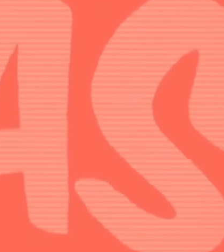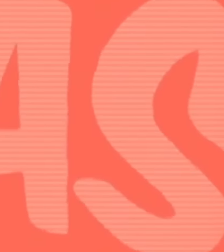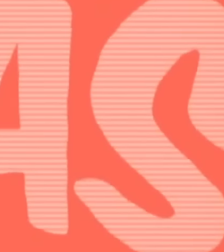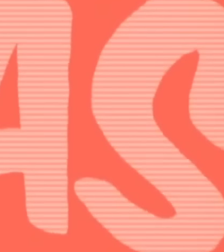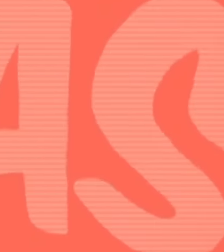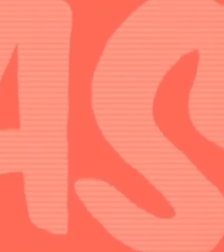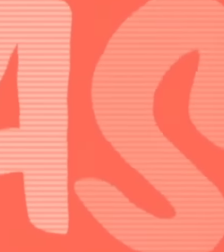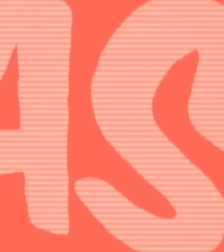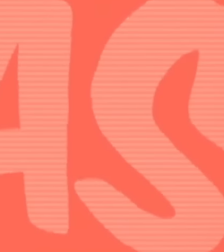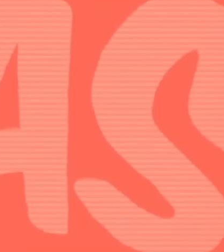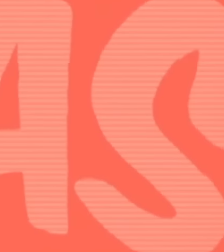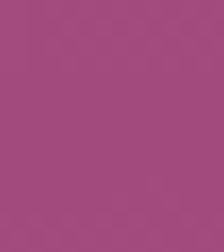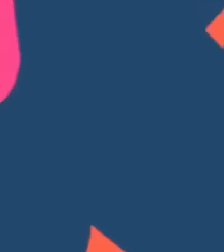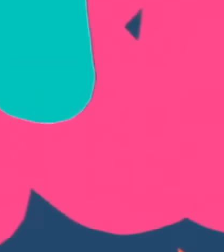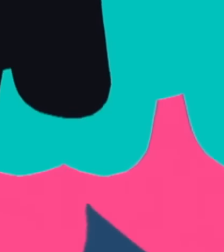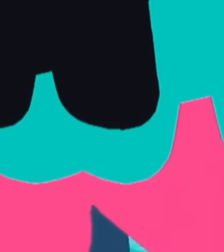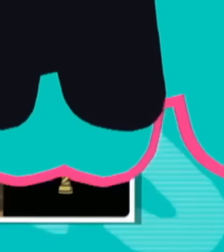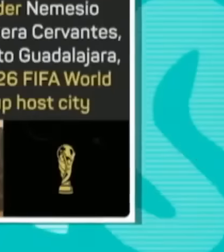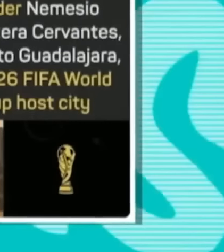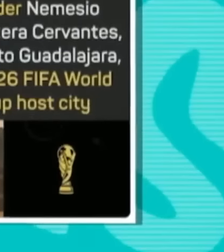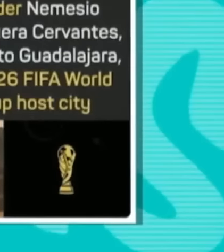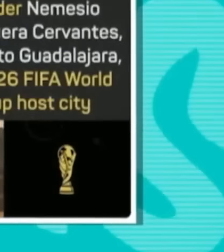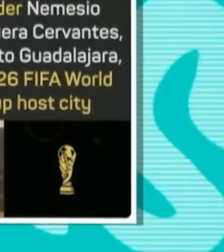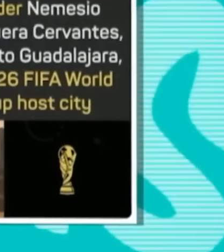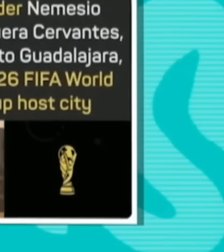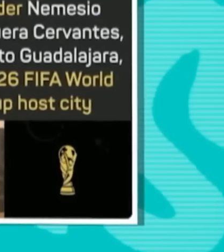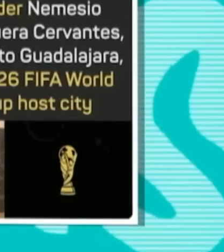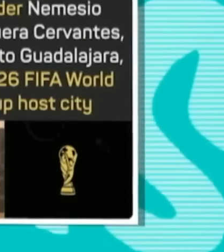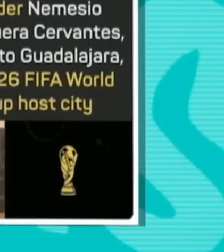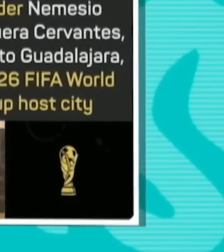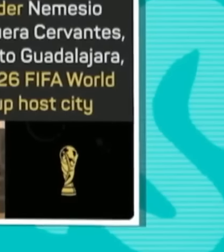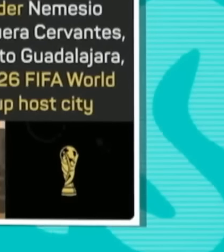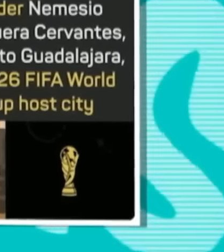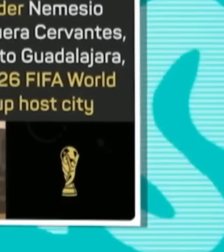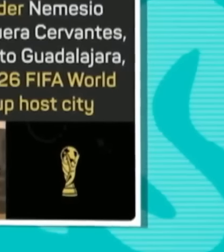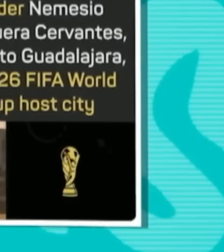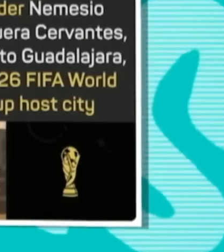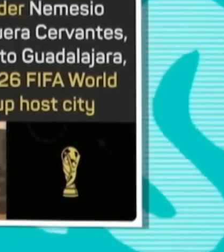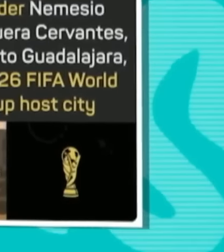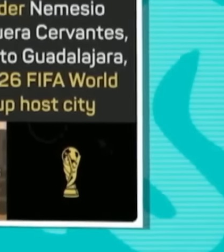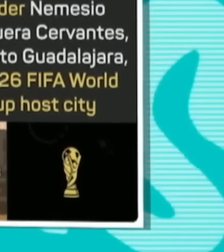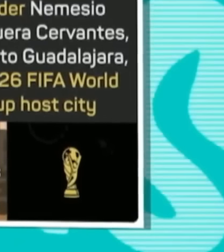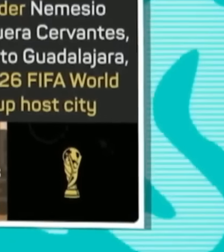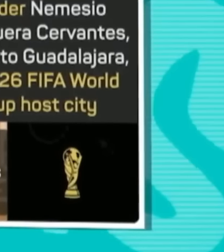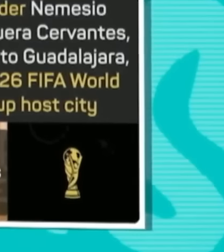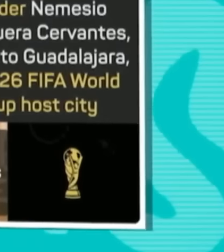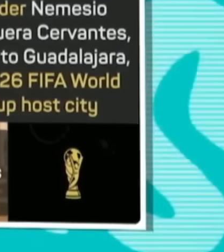¿Podría quedarse México sin mundial? Mentira. El representante de la FIFA, Yan Infantino, ratificó